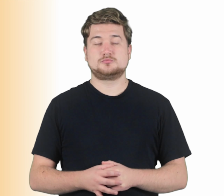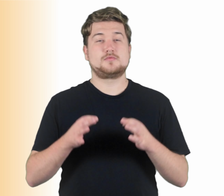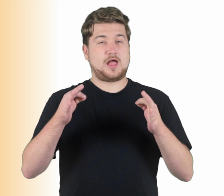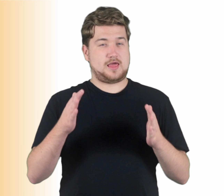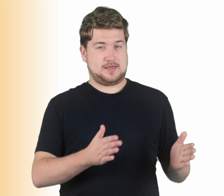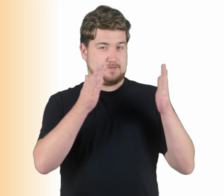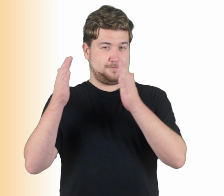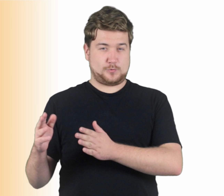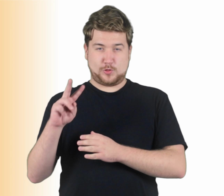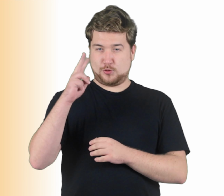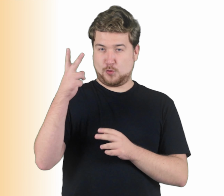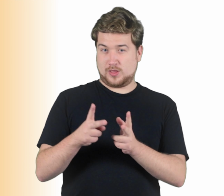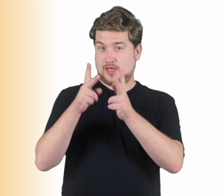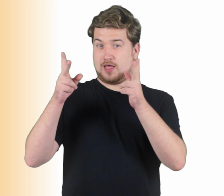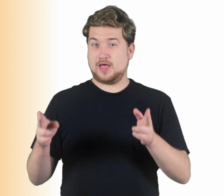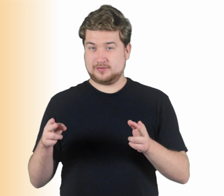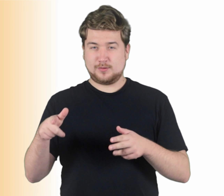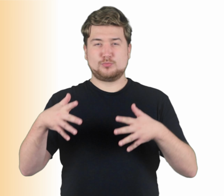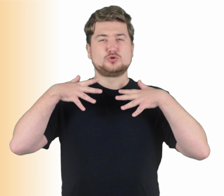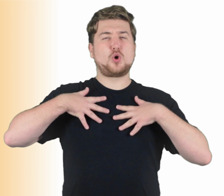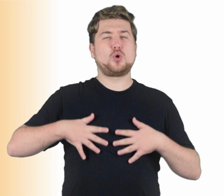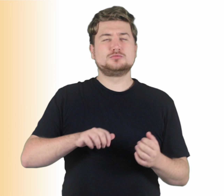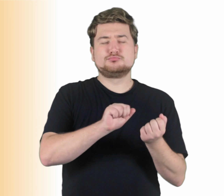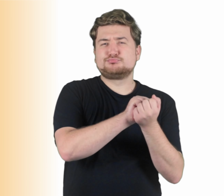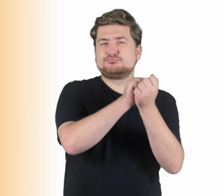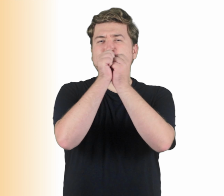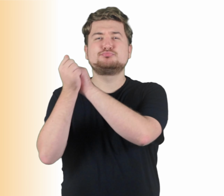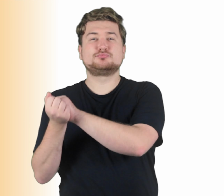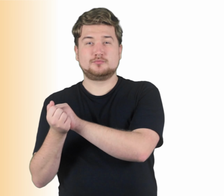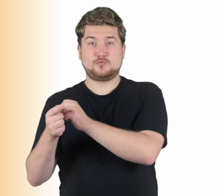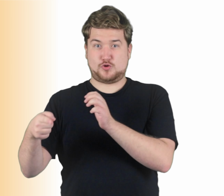Teraz przejdźmy do drugiego etapu kształtowania się tożsamości.